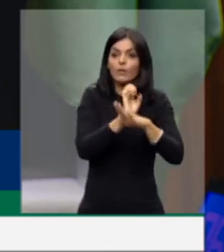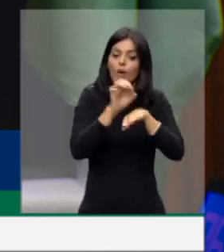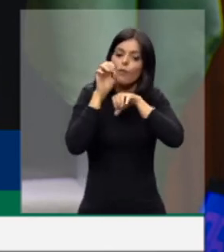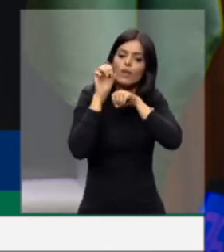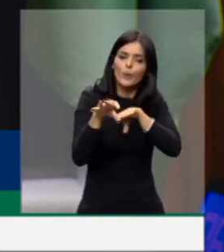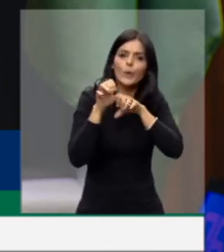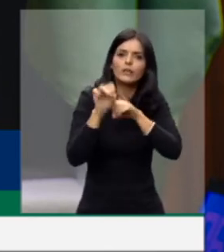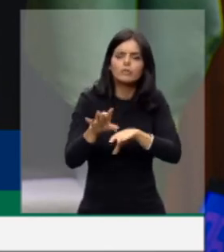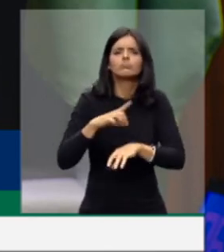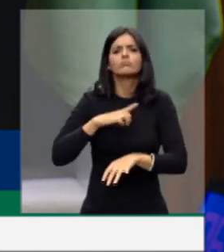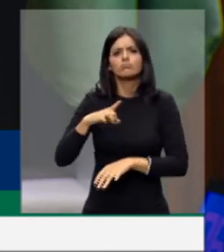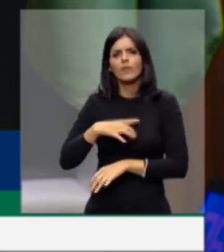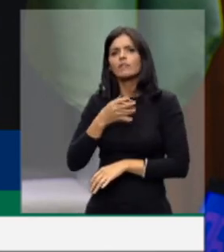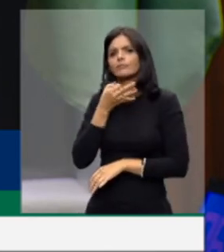A CNT E, COMO A UNDIME, COMO SECRETÁRIOS ESTADUAIS DE